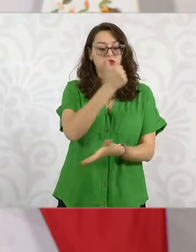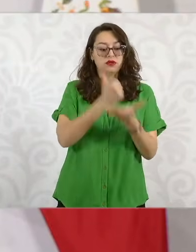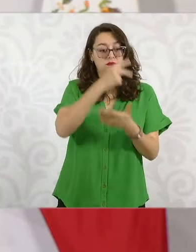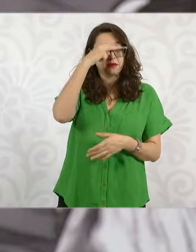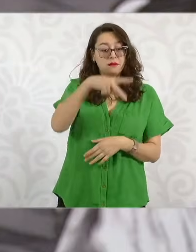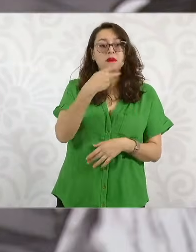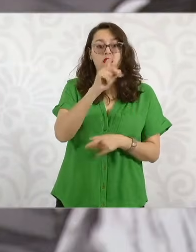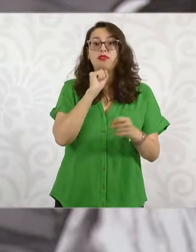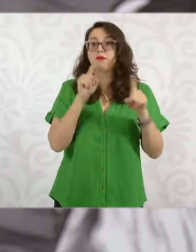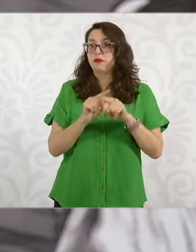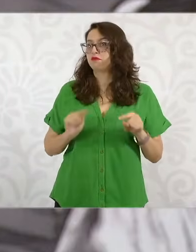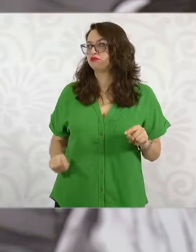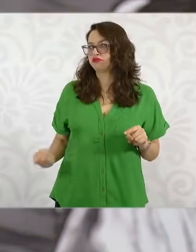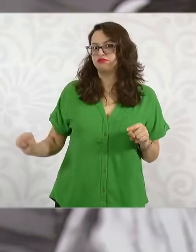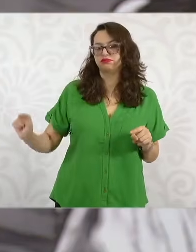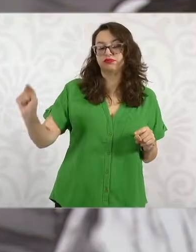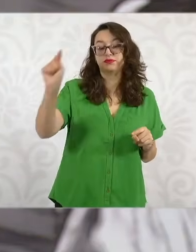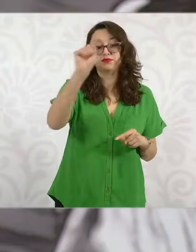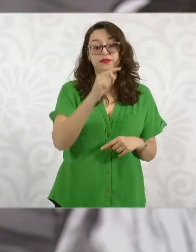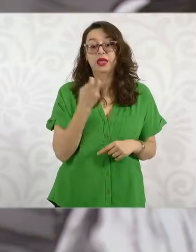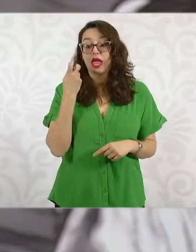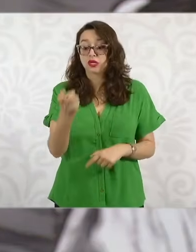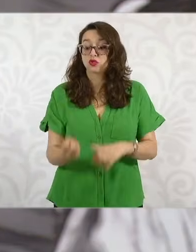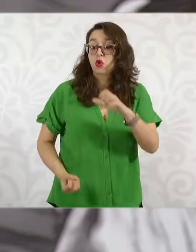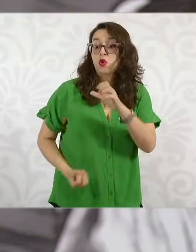La nueva instalación de Abot ampliará la producción de dispositivos médicos.